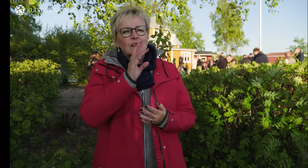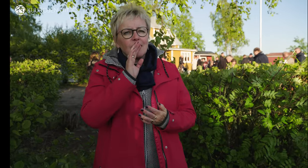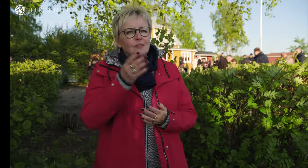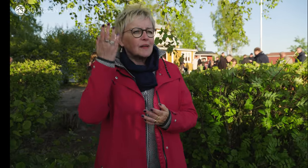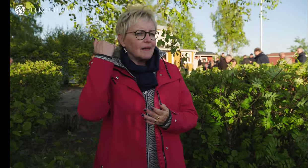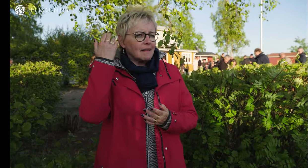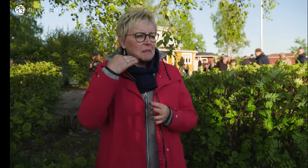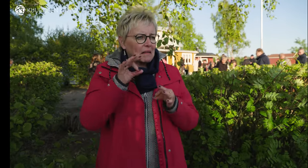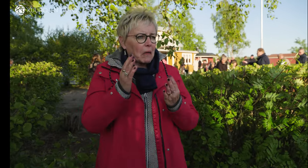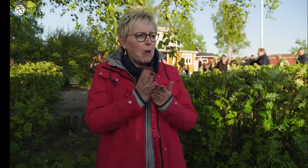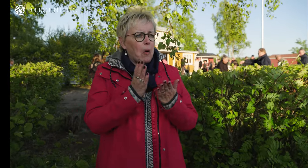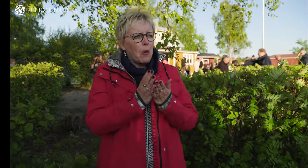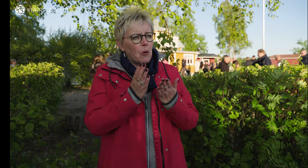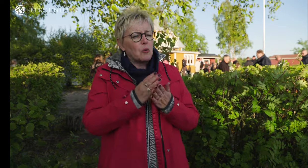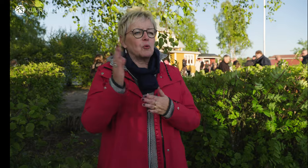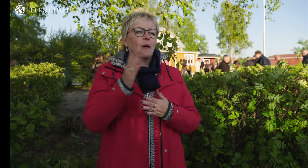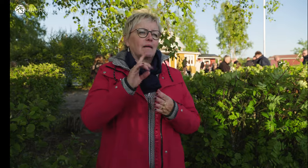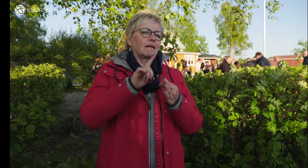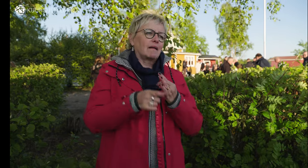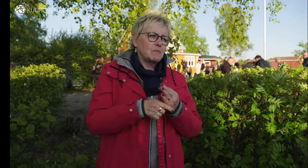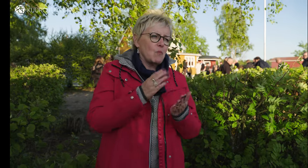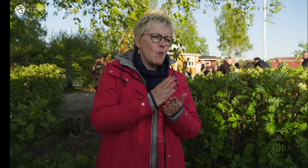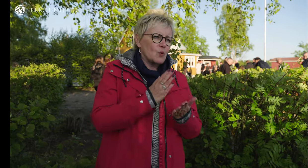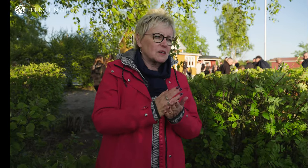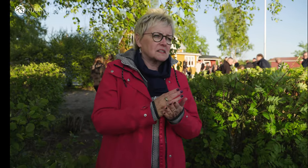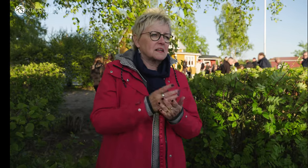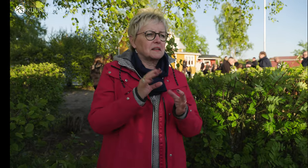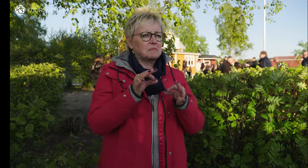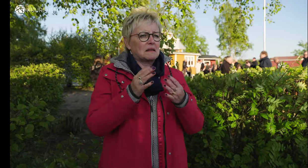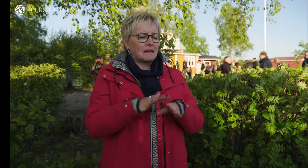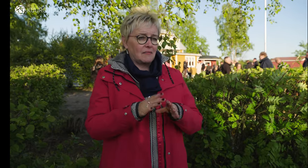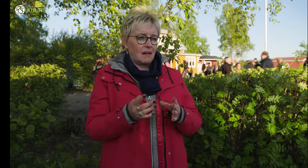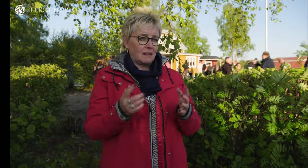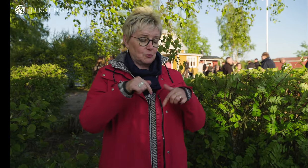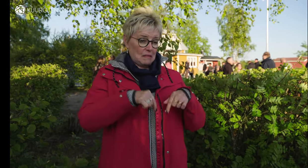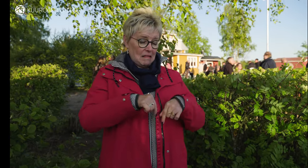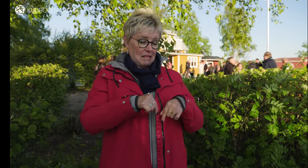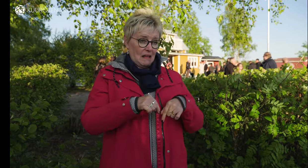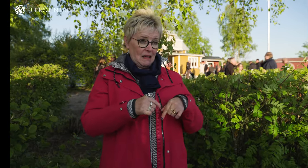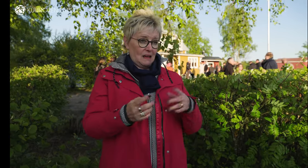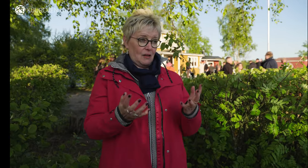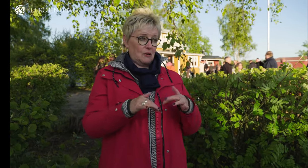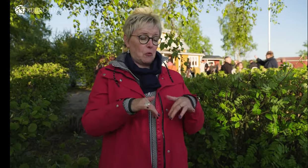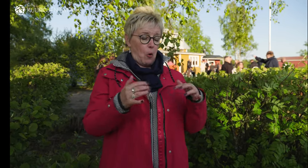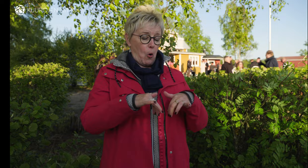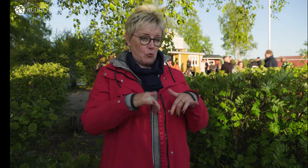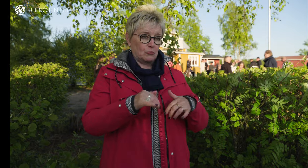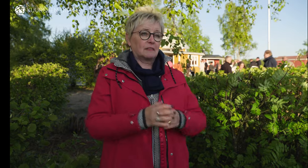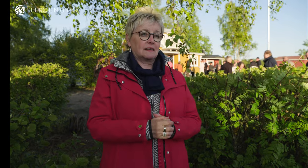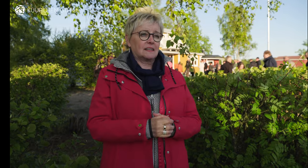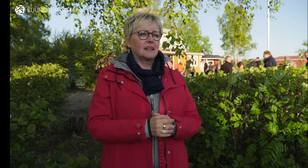muun muassa kouluajoiltaan ja kokoontumisista täällä Solsandissa.